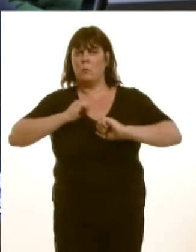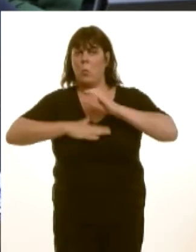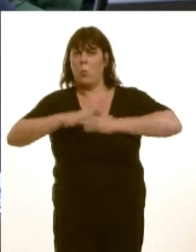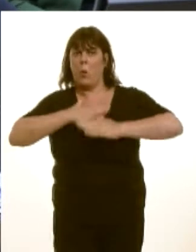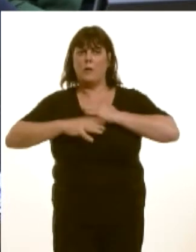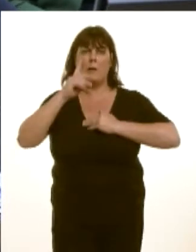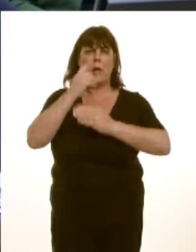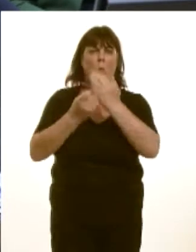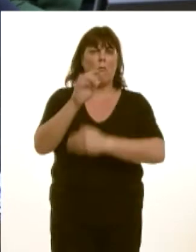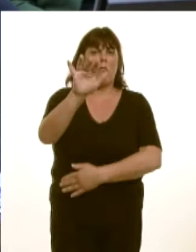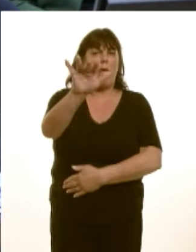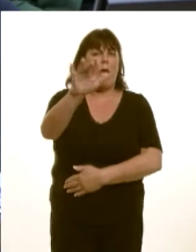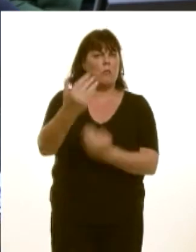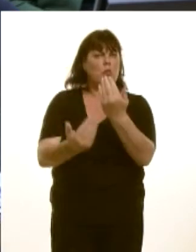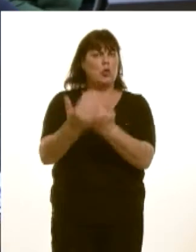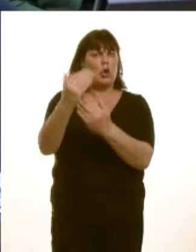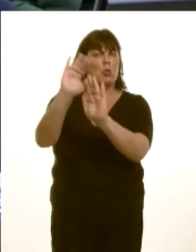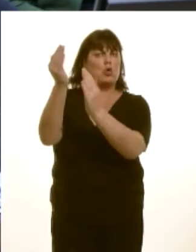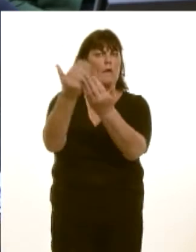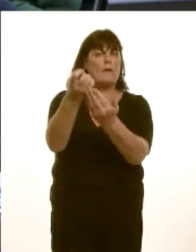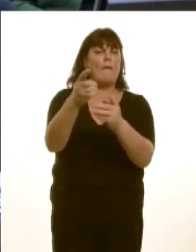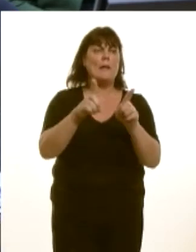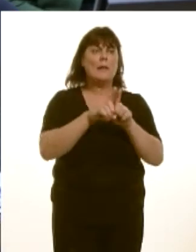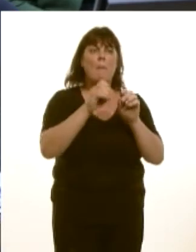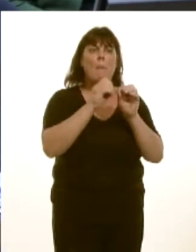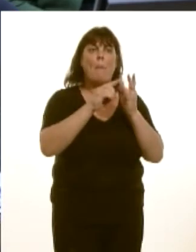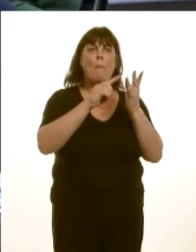Byddwn i’n dweud bod yn rhaid ystyried beth arall fydd ar gael.